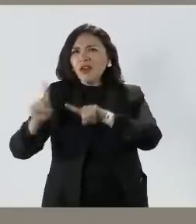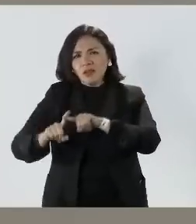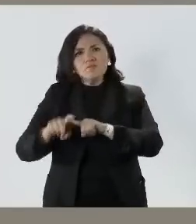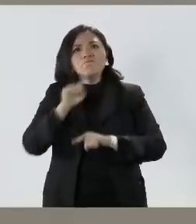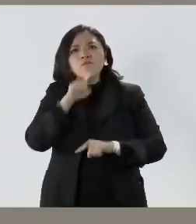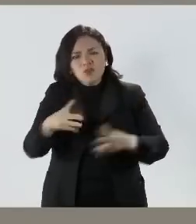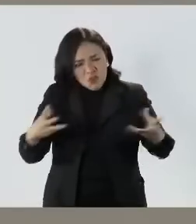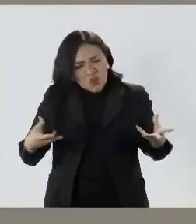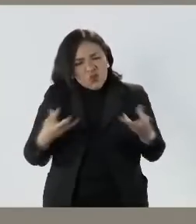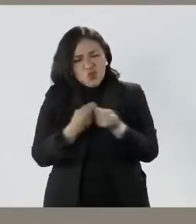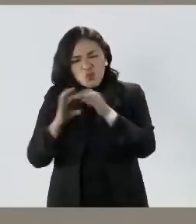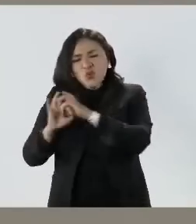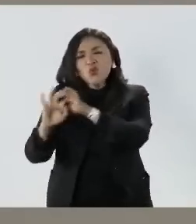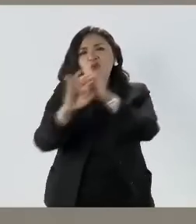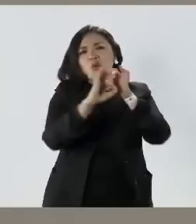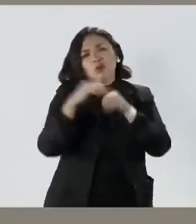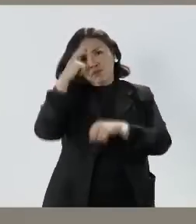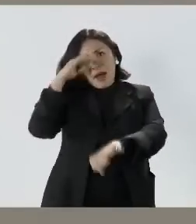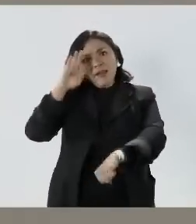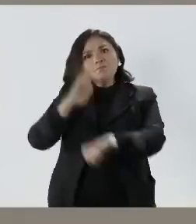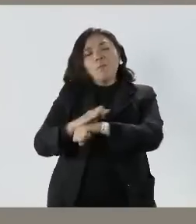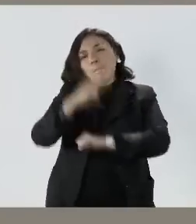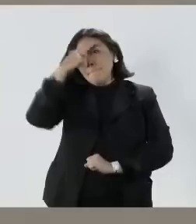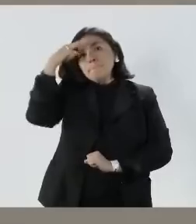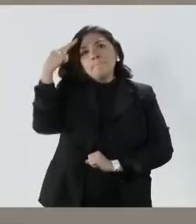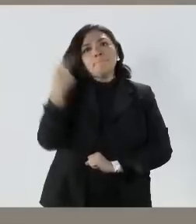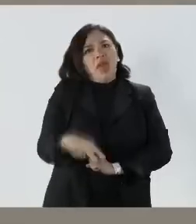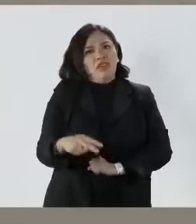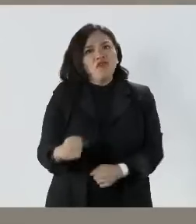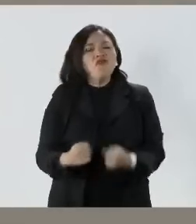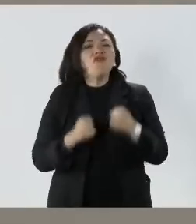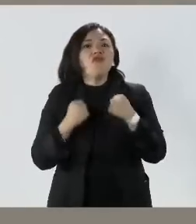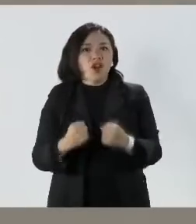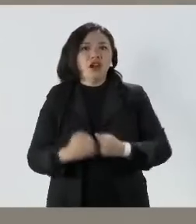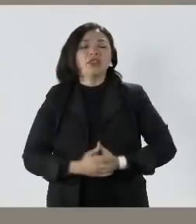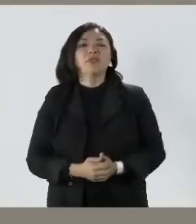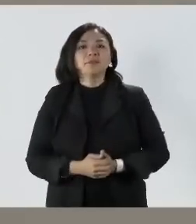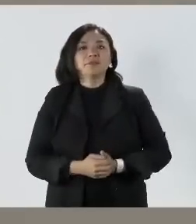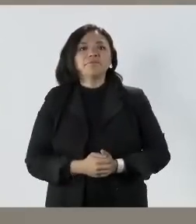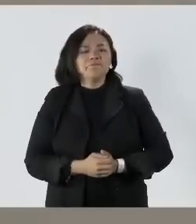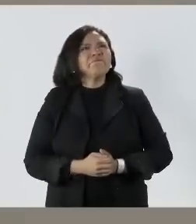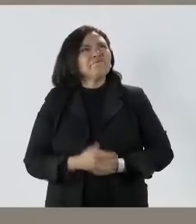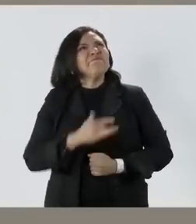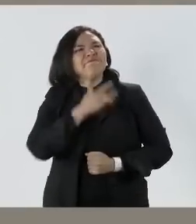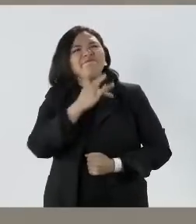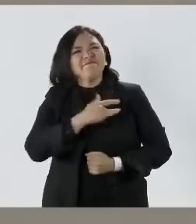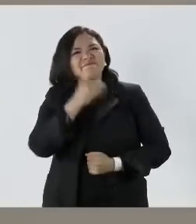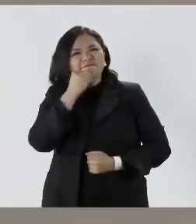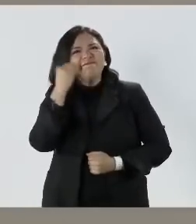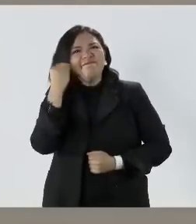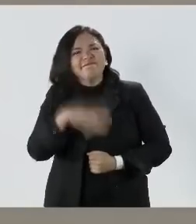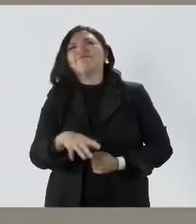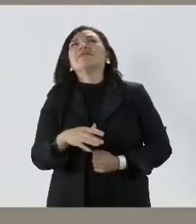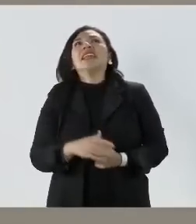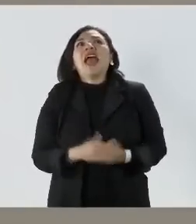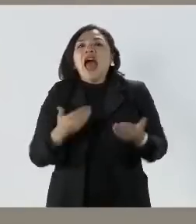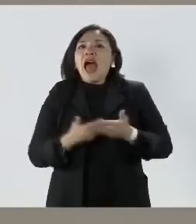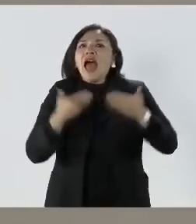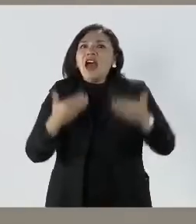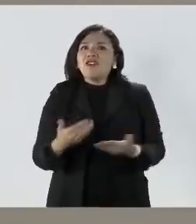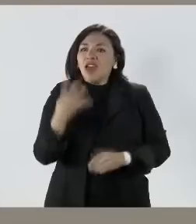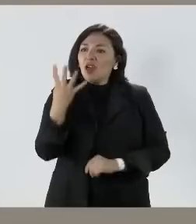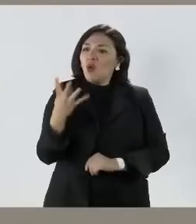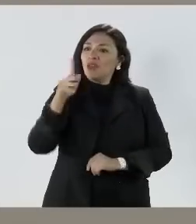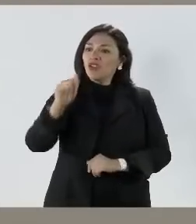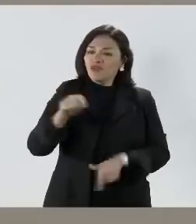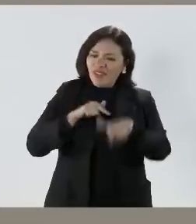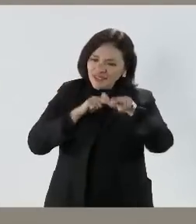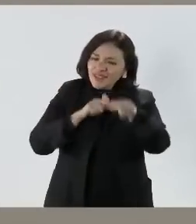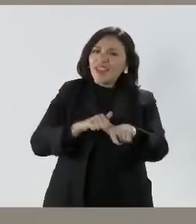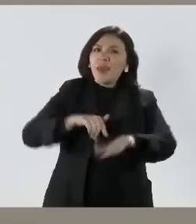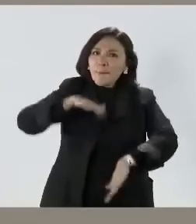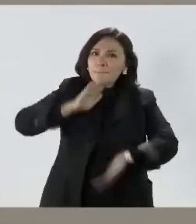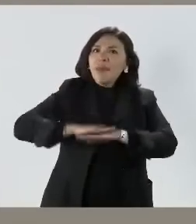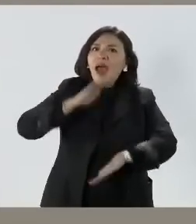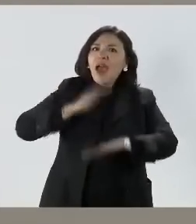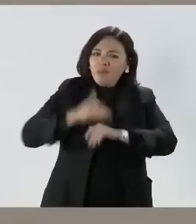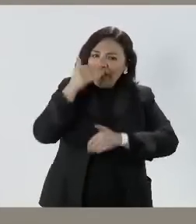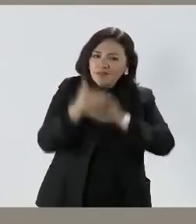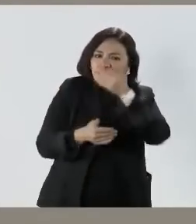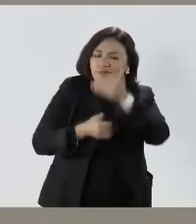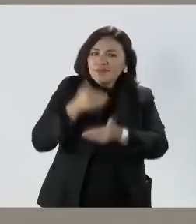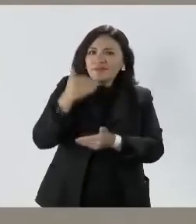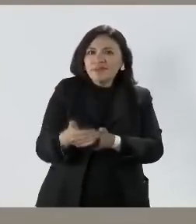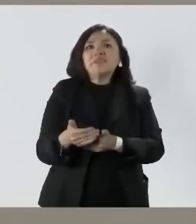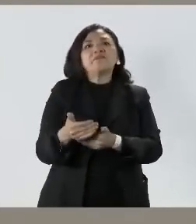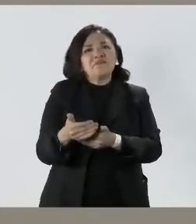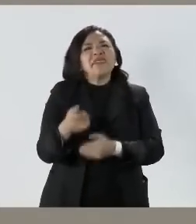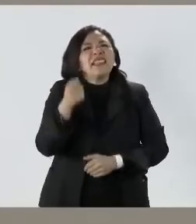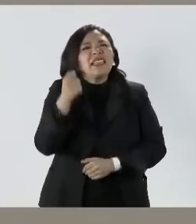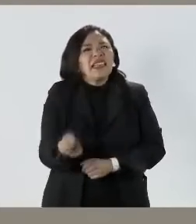a favor de México nos anima la construcción del segundo piso de la cuarta transformación significa